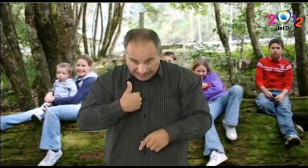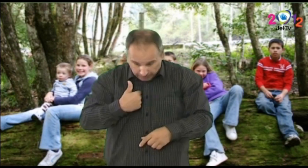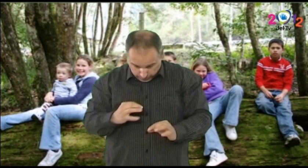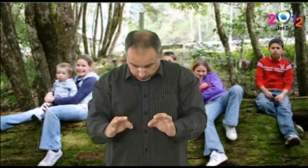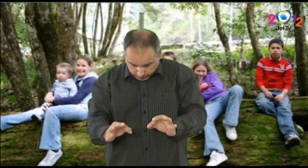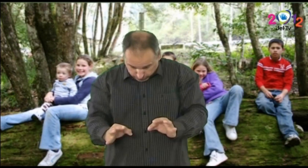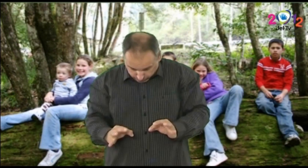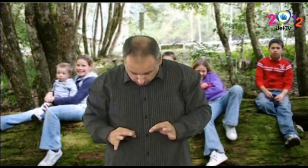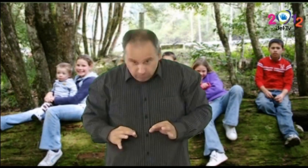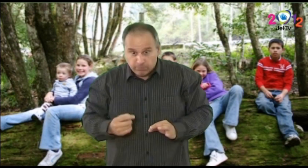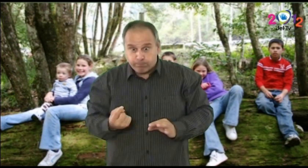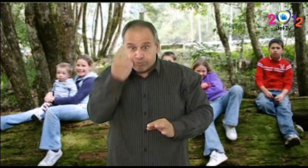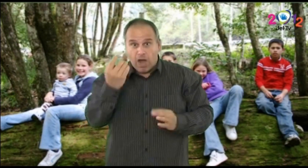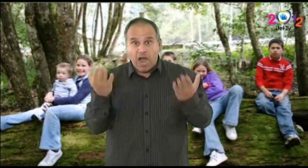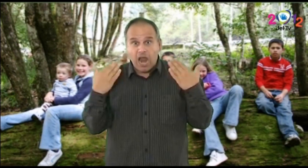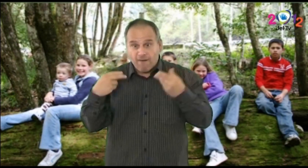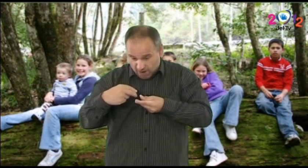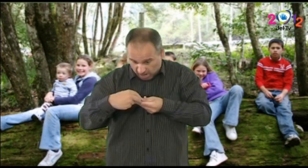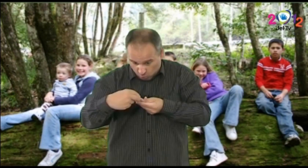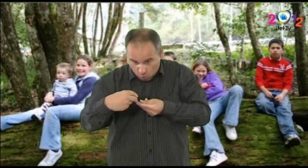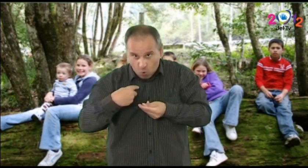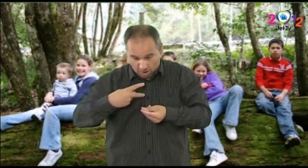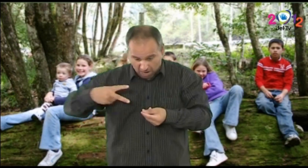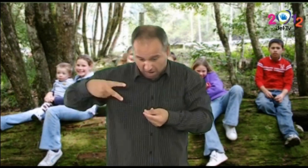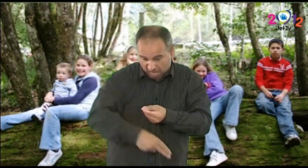Én felhúztam, de a csúcsában levegõ volt, amit én levágtam!